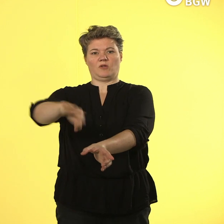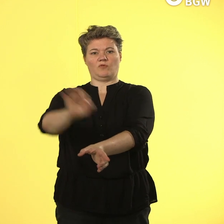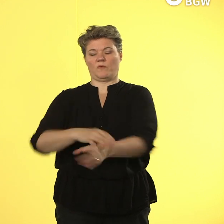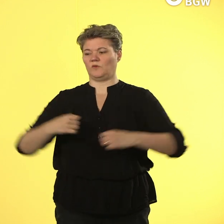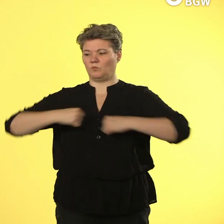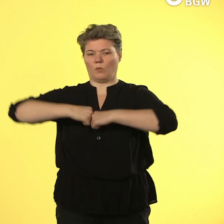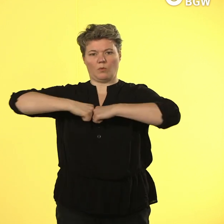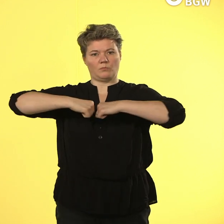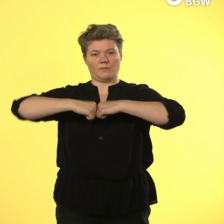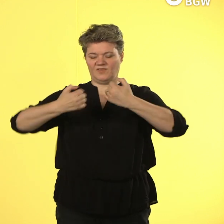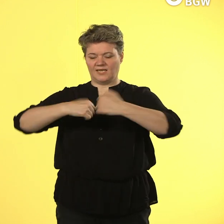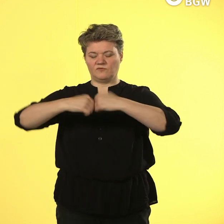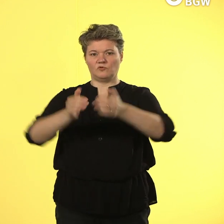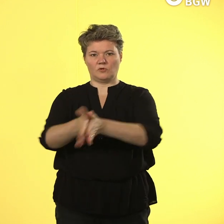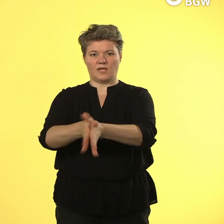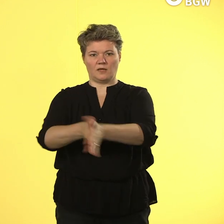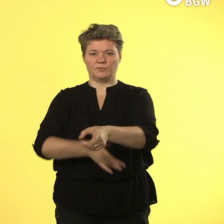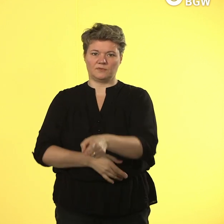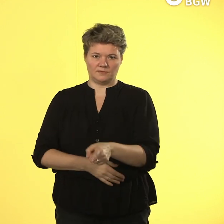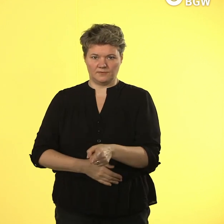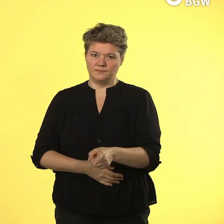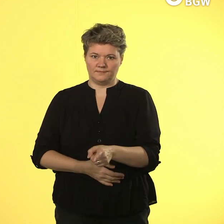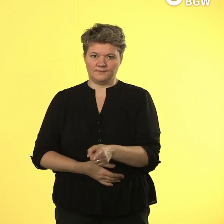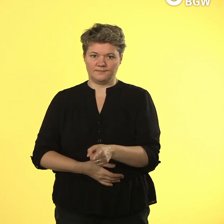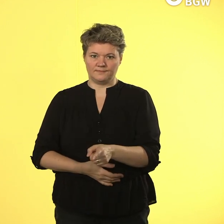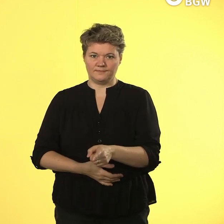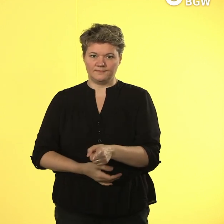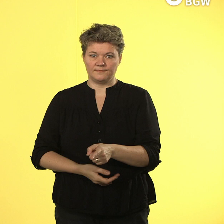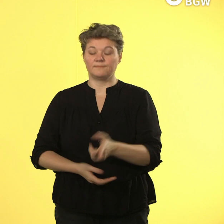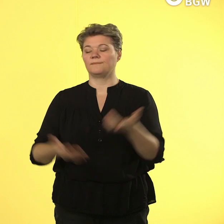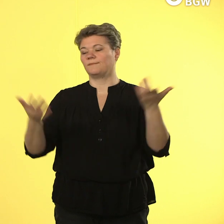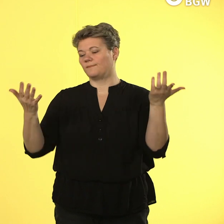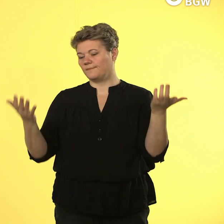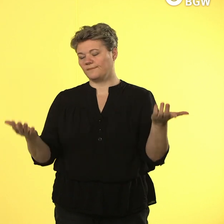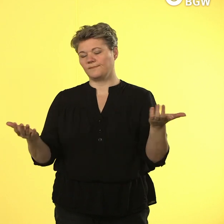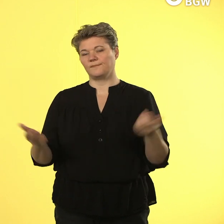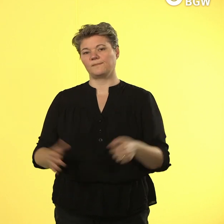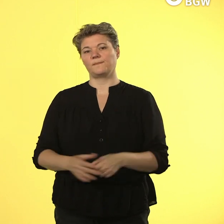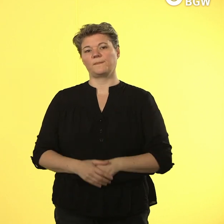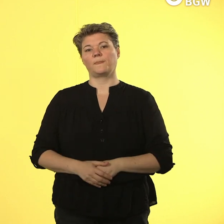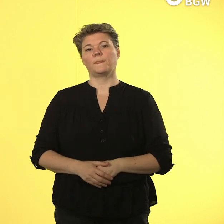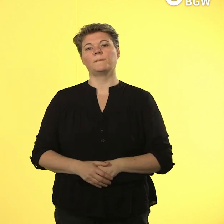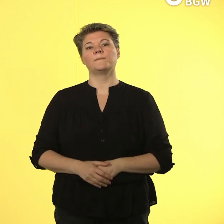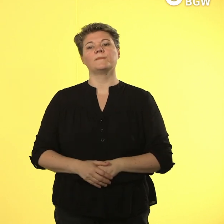Jetzt gibt es Dinge, die weiterhin auf dieser dysfunktionalen Ebene passieren. Das ist der systematische Eskalationskreislauf.